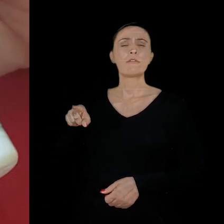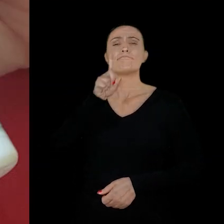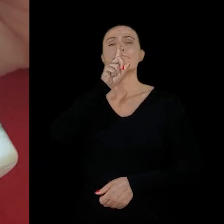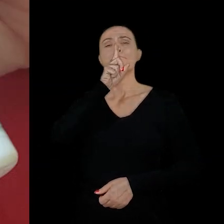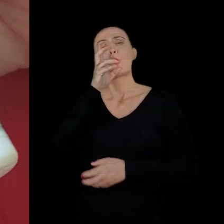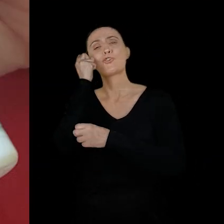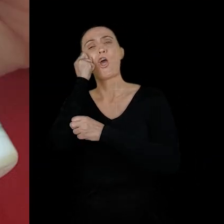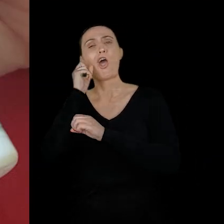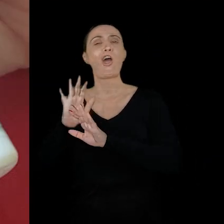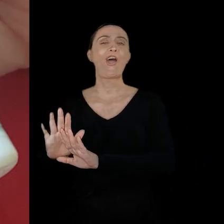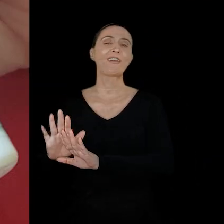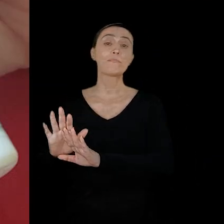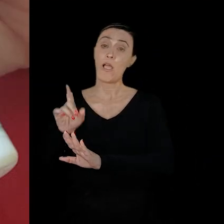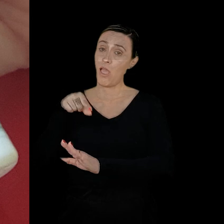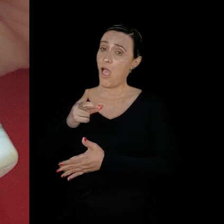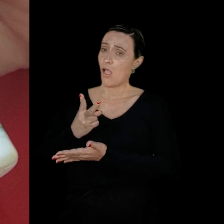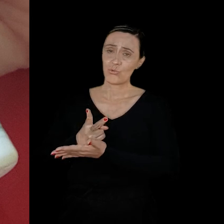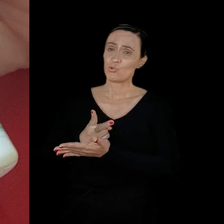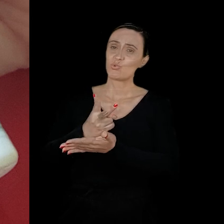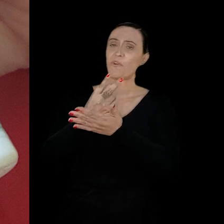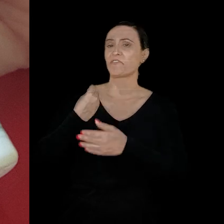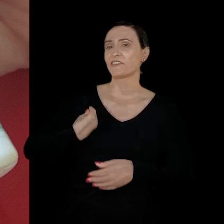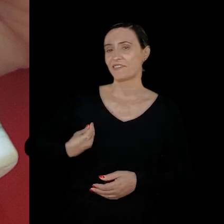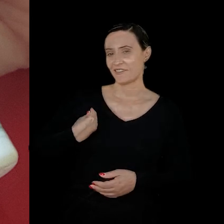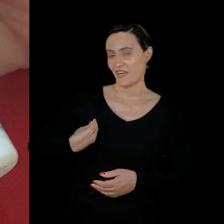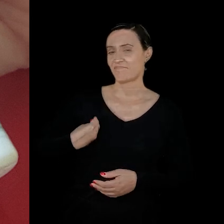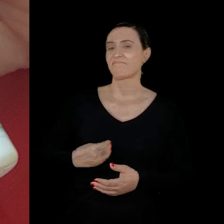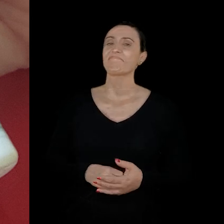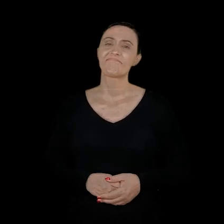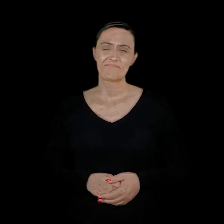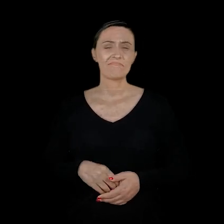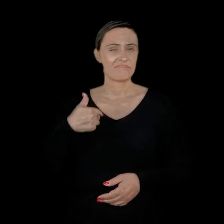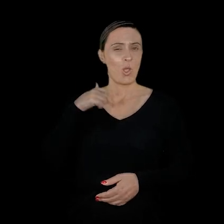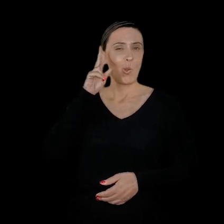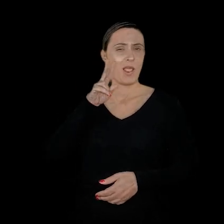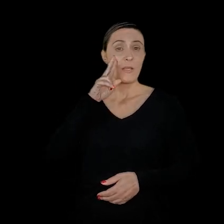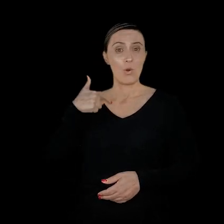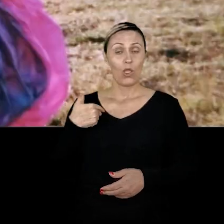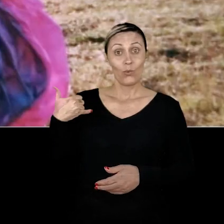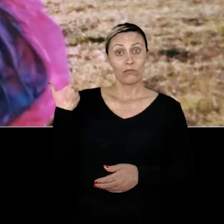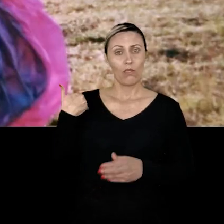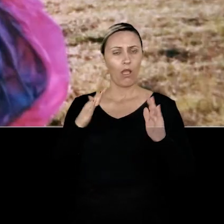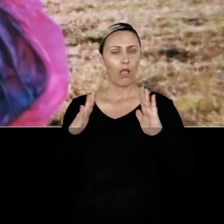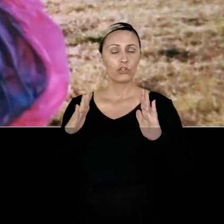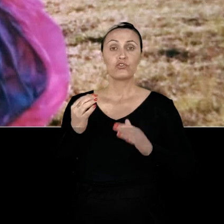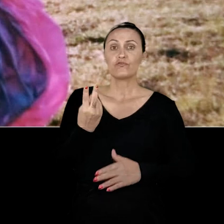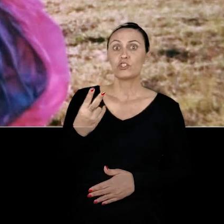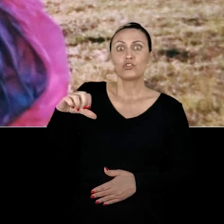E assim seguimos nossas vidas. Lembro bem que quando eu tinha 29 anos, me via com o pé no declínio da vida,